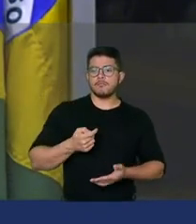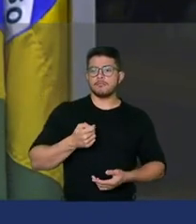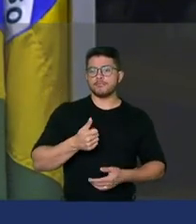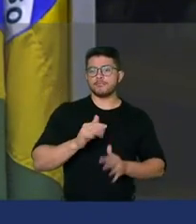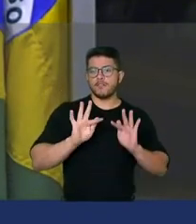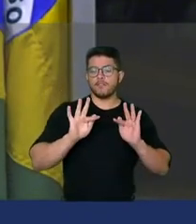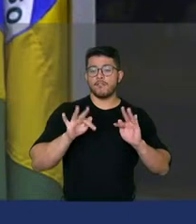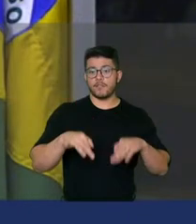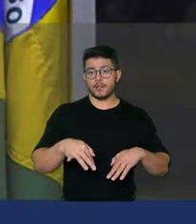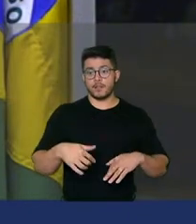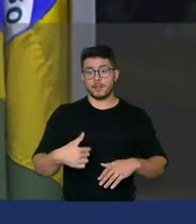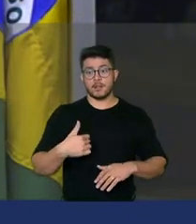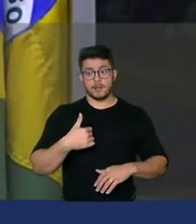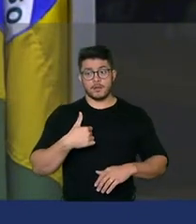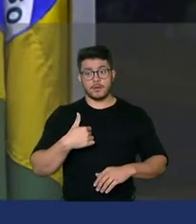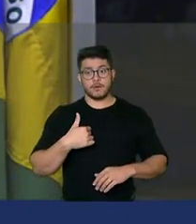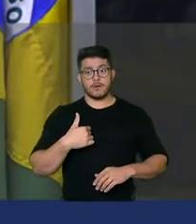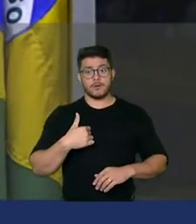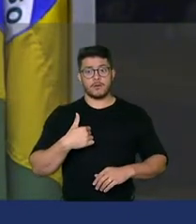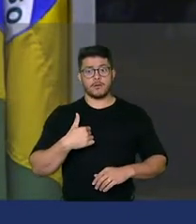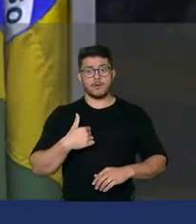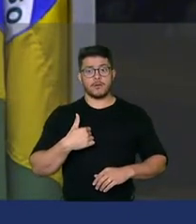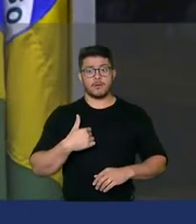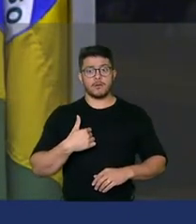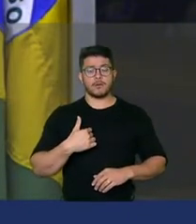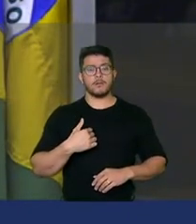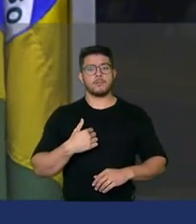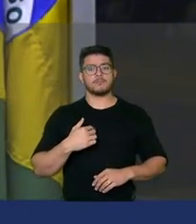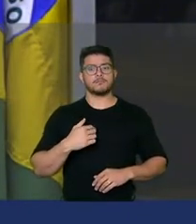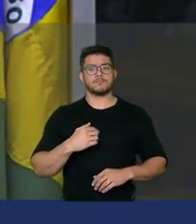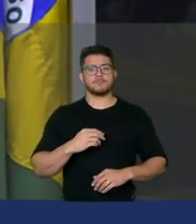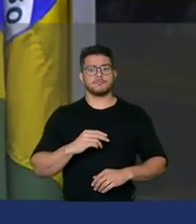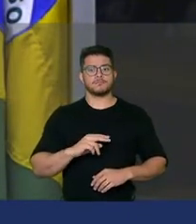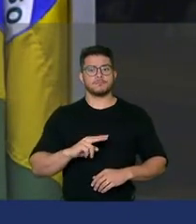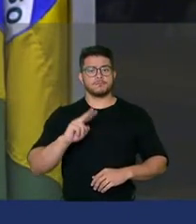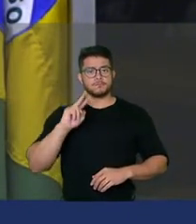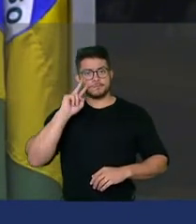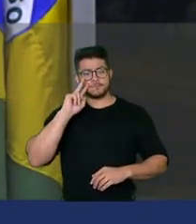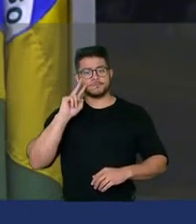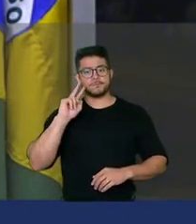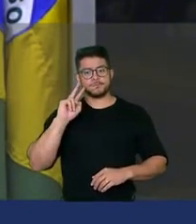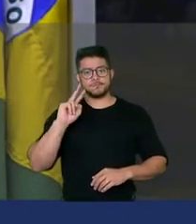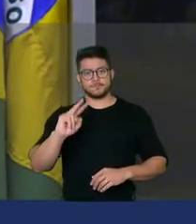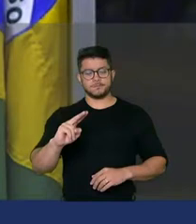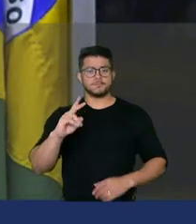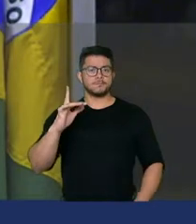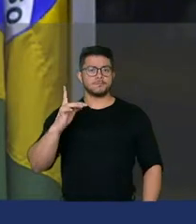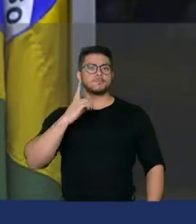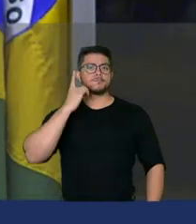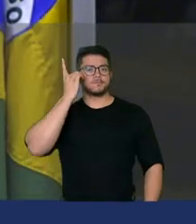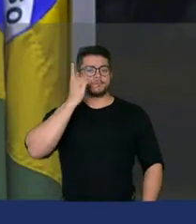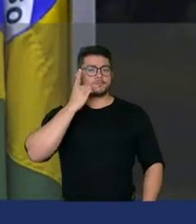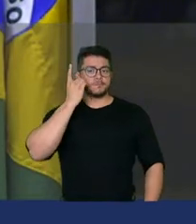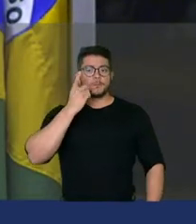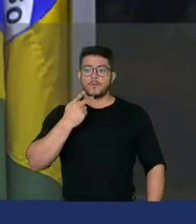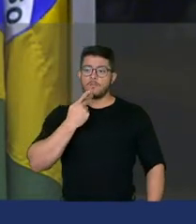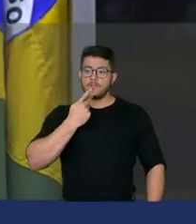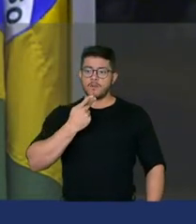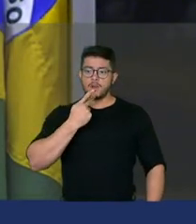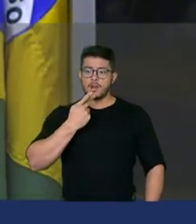MOMENTO. MAS, JÁ NA RETA FINAL... EU... EU PUDE OUVIR... QUESTÕES DO ILUSTRE DEPUTADO QUE NÃO VOU AQUI